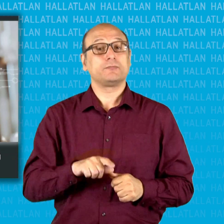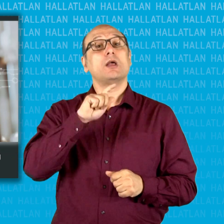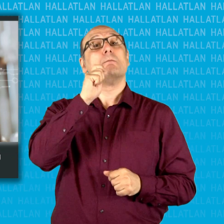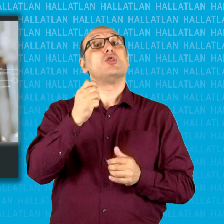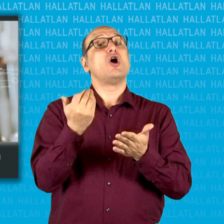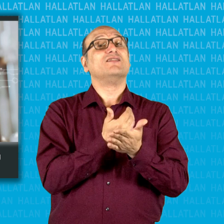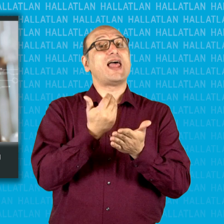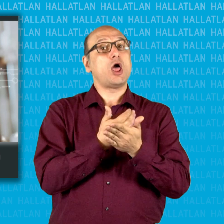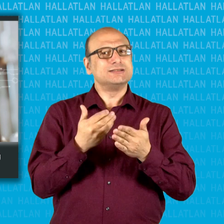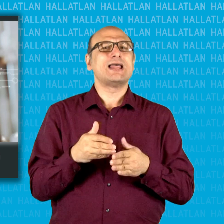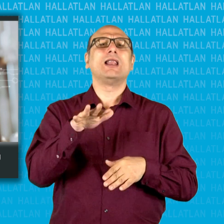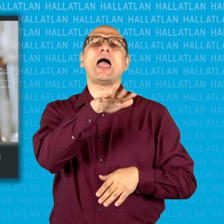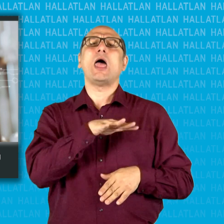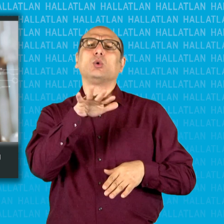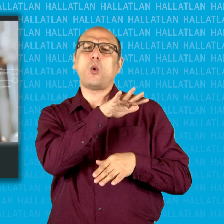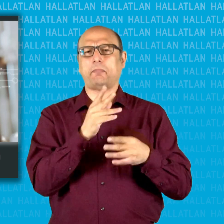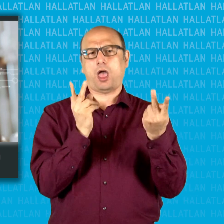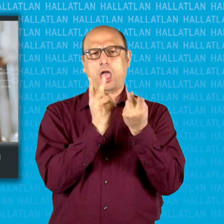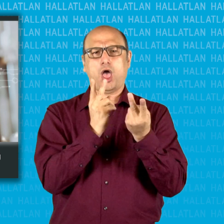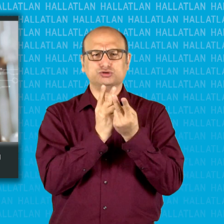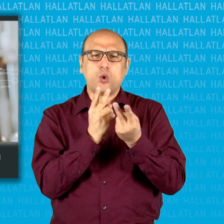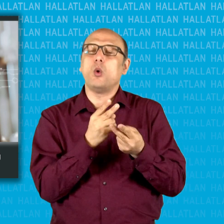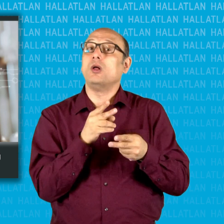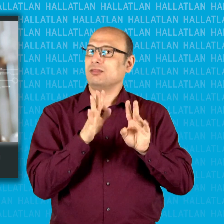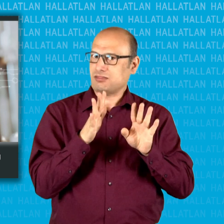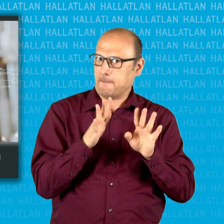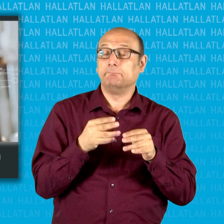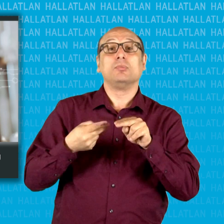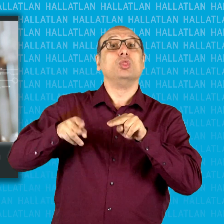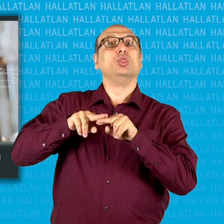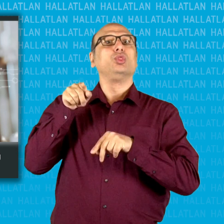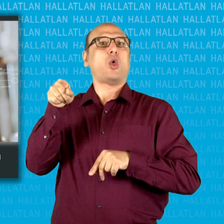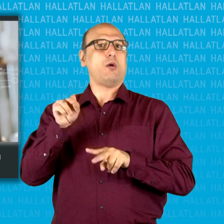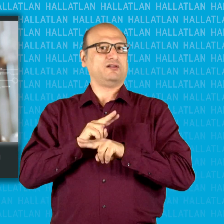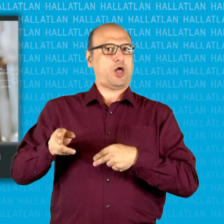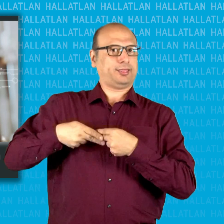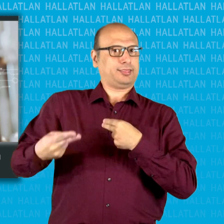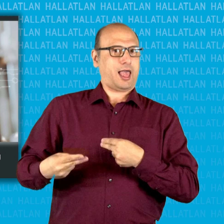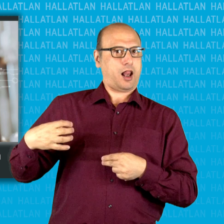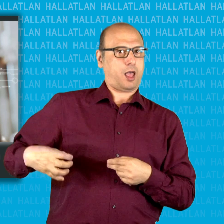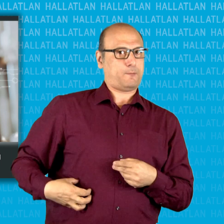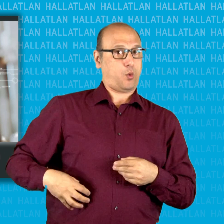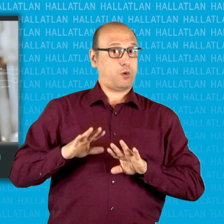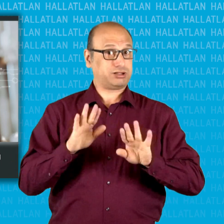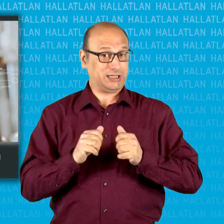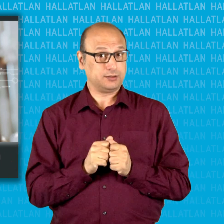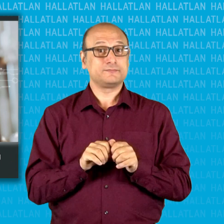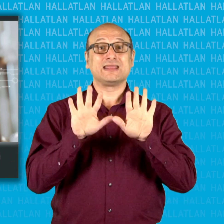A magyar felhasználók európai társaikhoz képest többet tartják maguknál a készülékeiket: